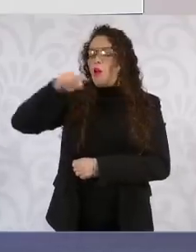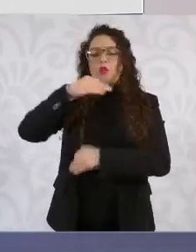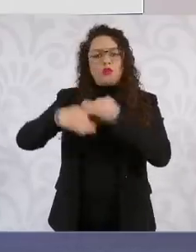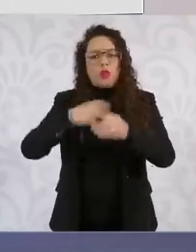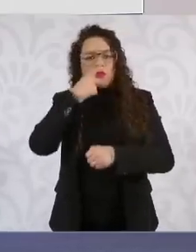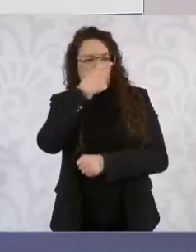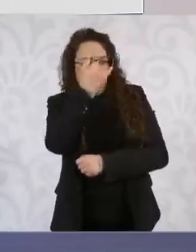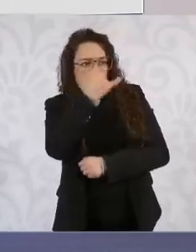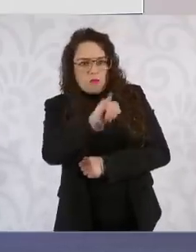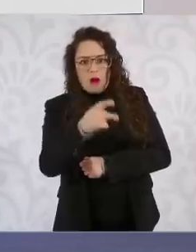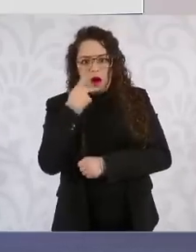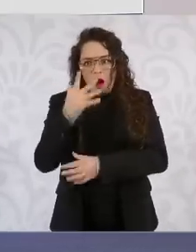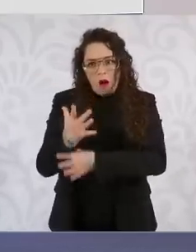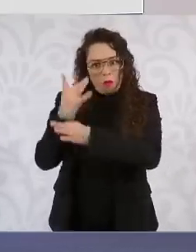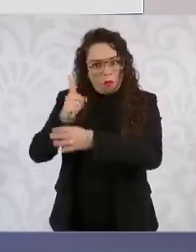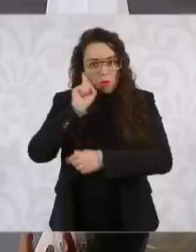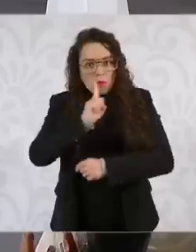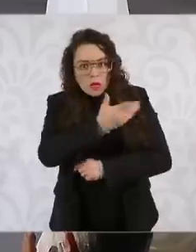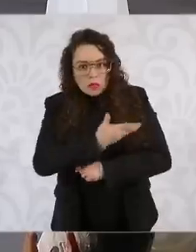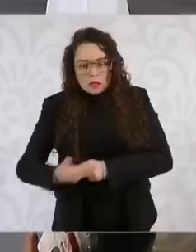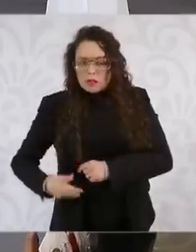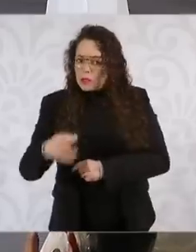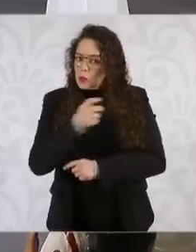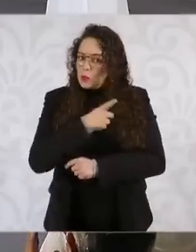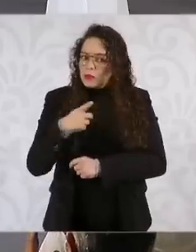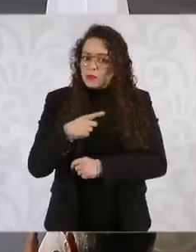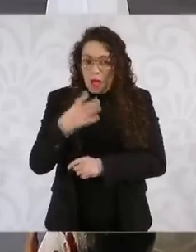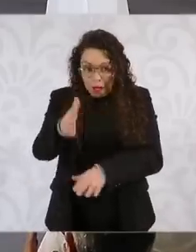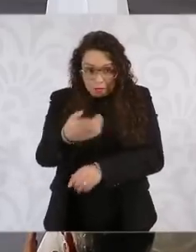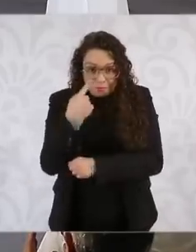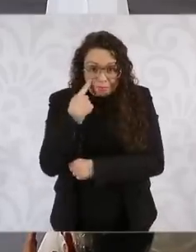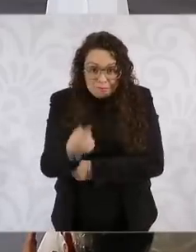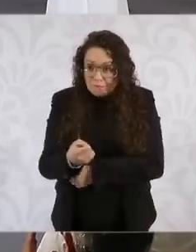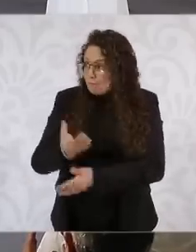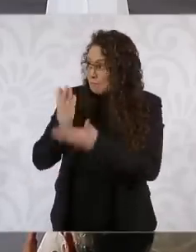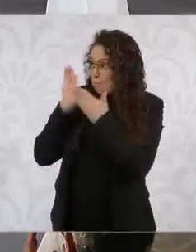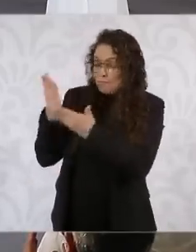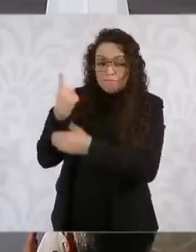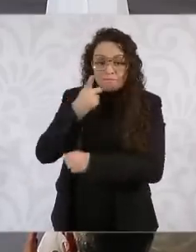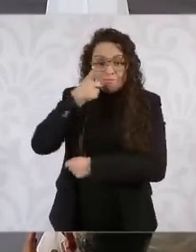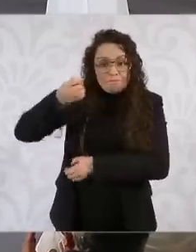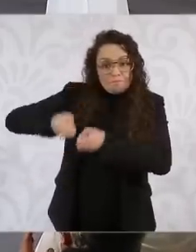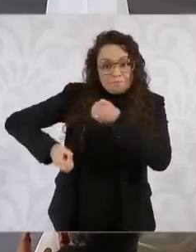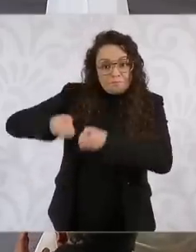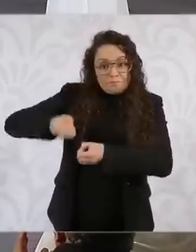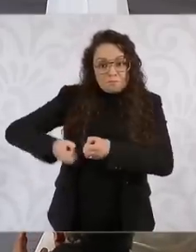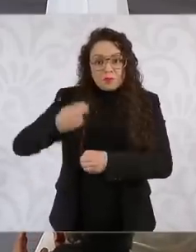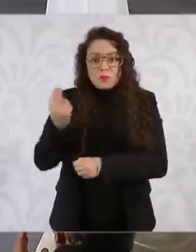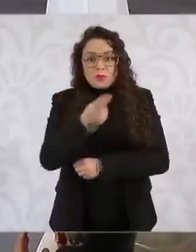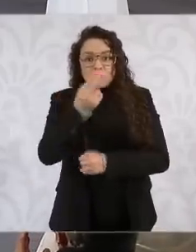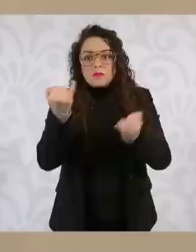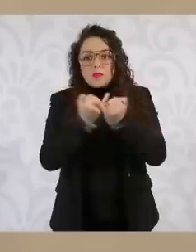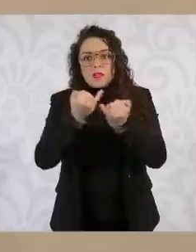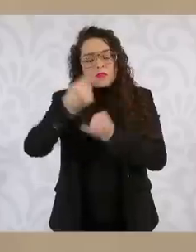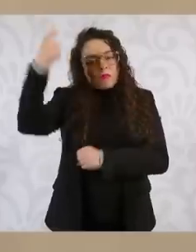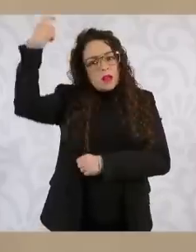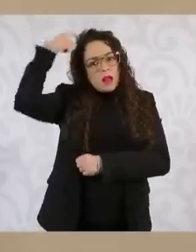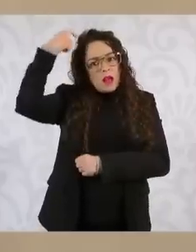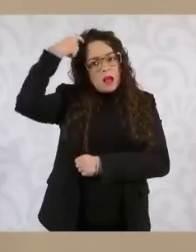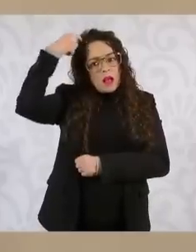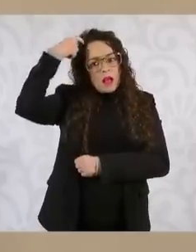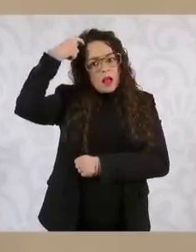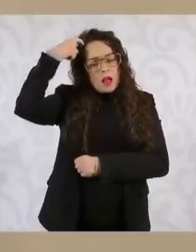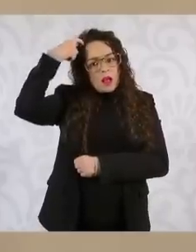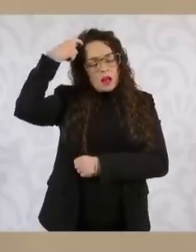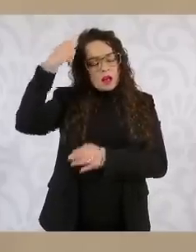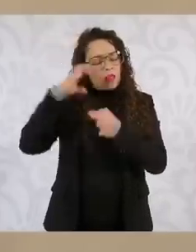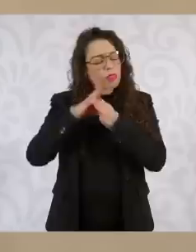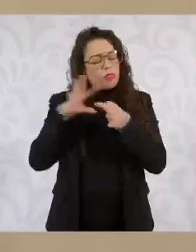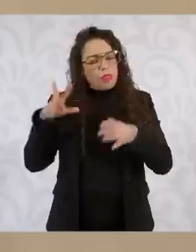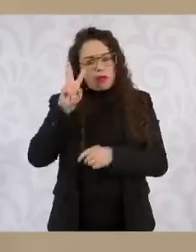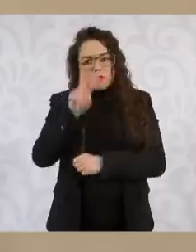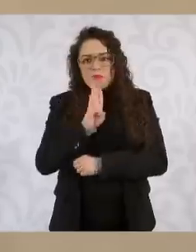el juez tiene usted esa misma neblina esa mamente nublada que el chapo usted dice aquí que tiene